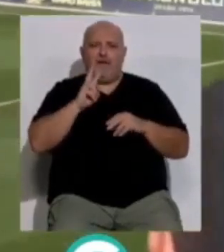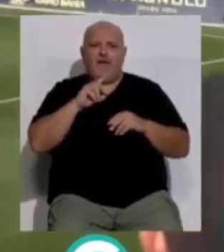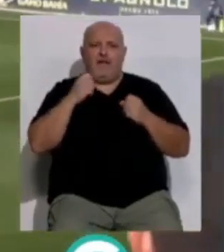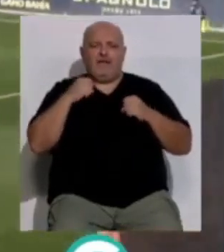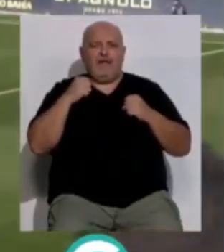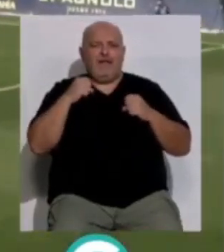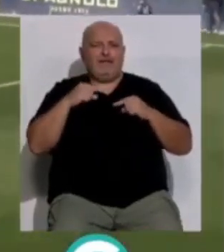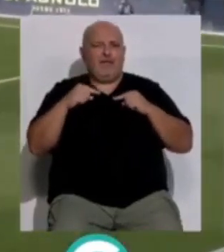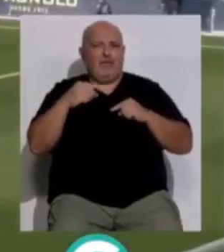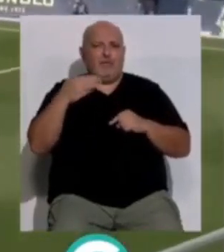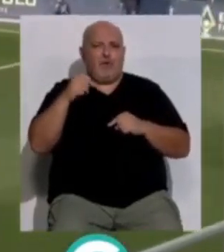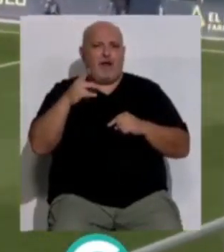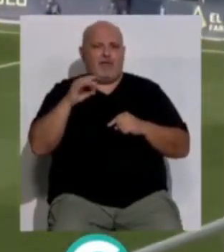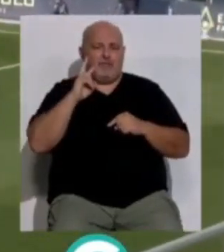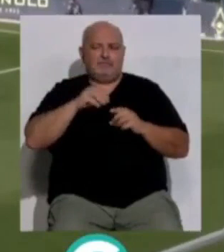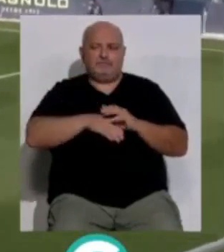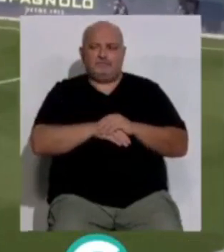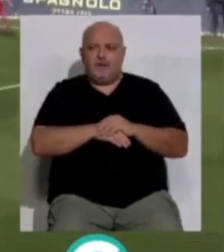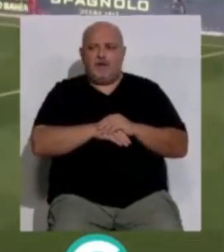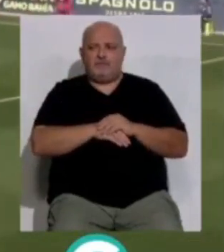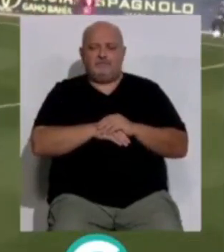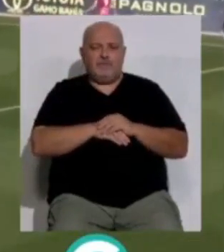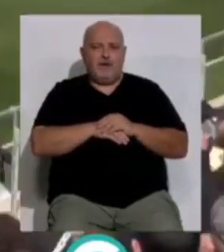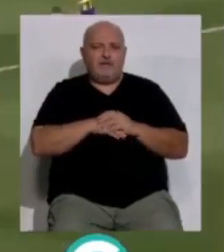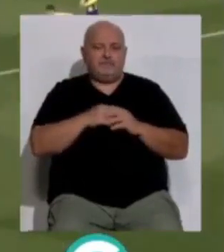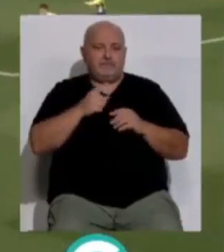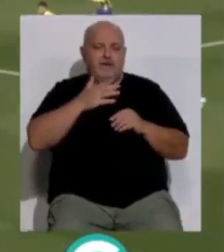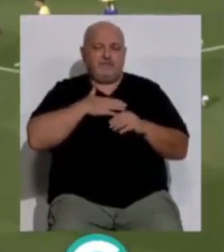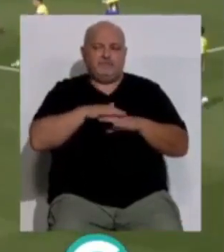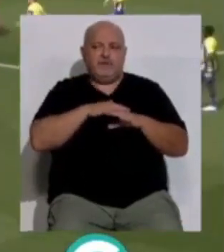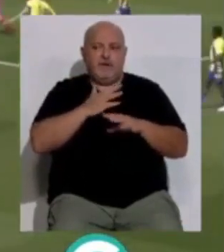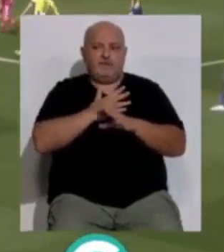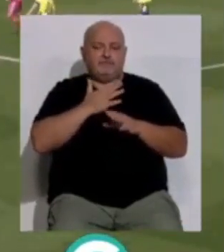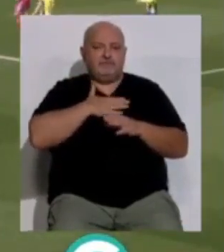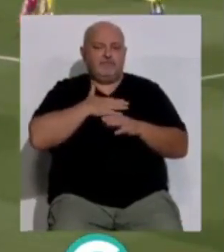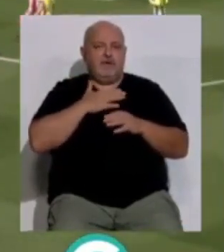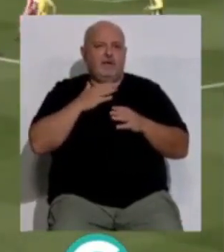de portero bucardo yo creo que sí sí fue alumno mío fue perdón Fue jugador mío en el puerto real